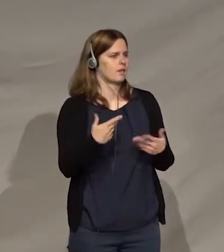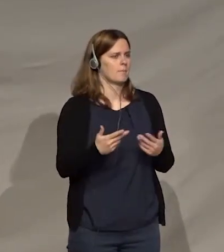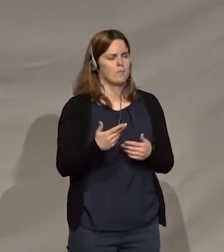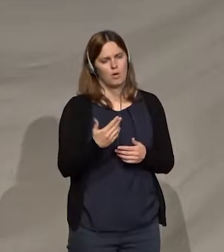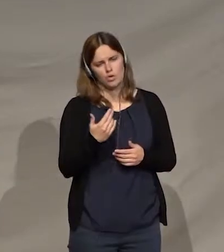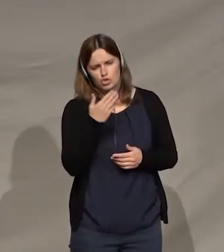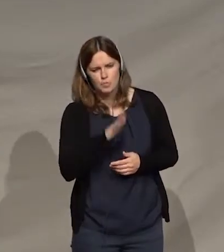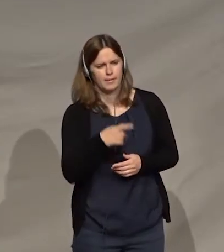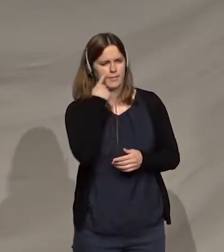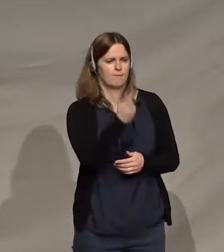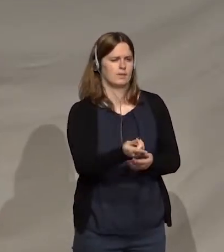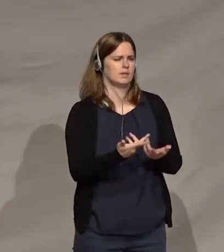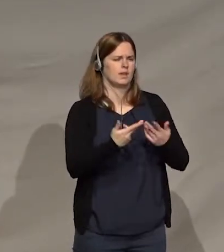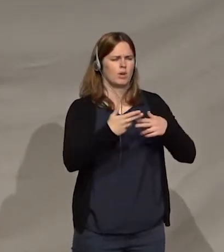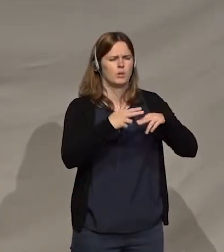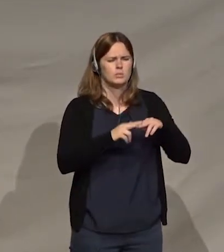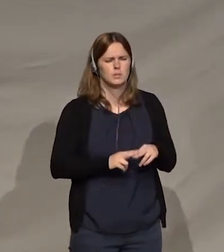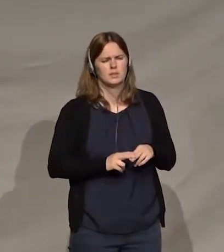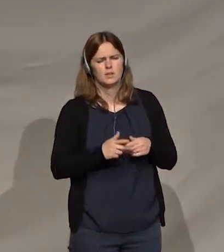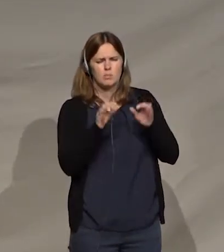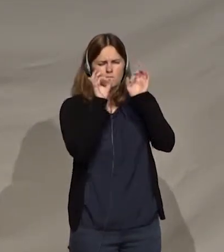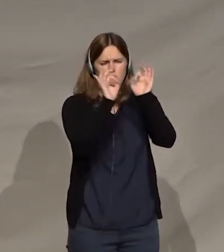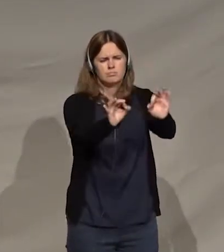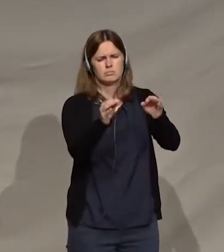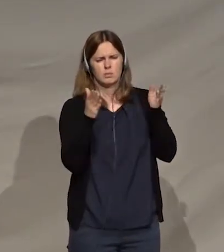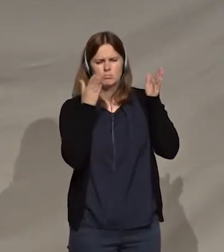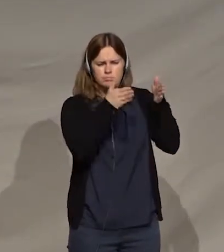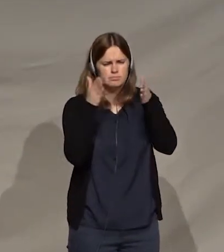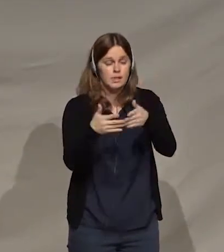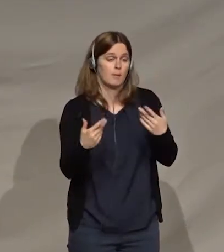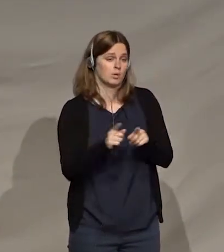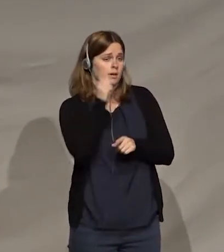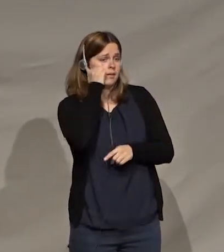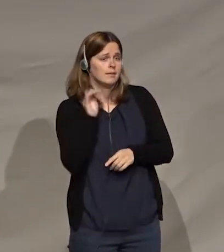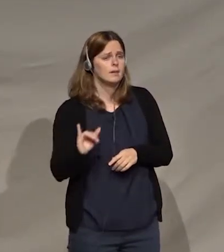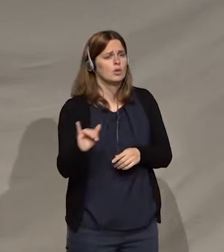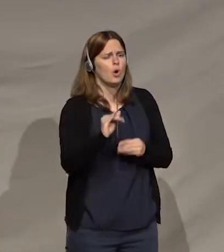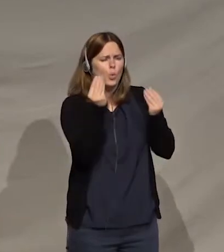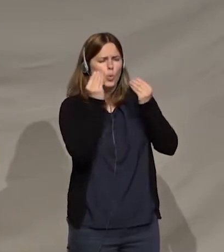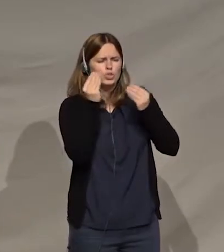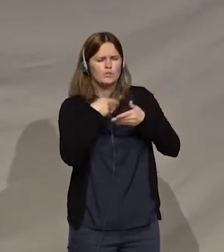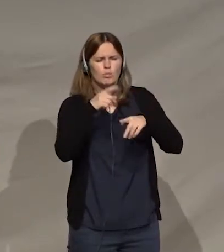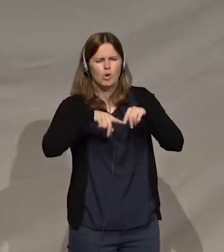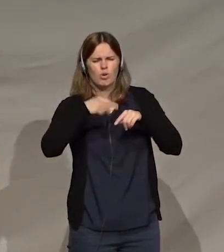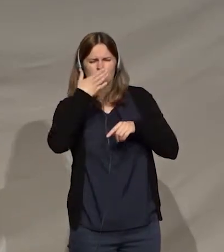cokoliv takového, co vyžaduje přístup k materiálům v alternativních formátech. A jde také o lidi, jak jsem zmínil, kteří vytváří